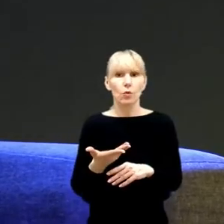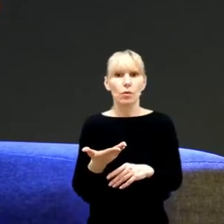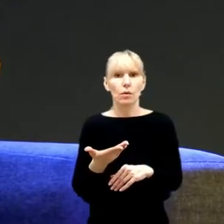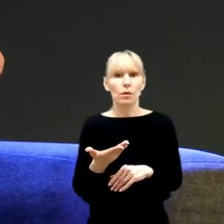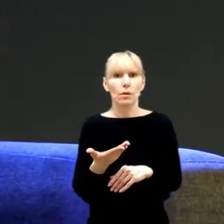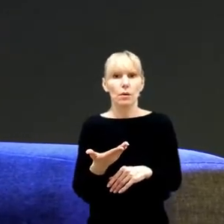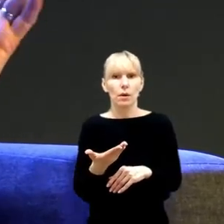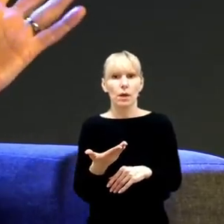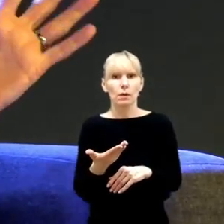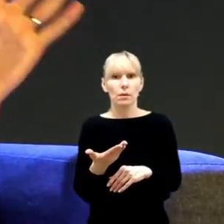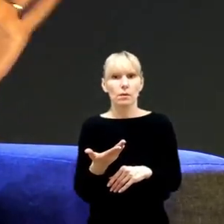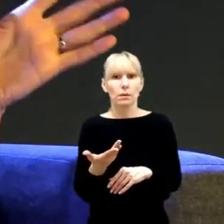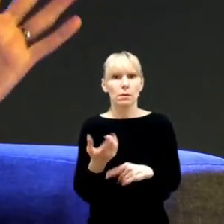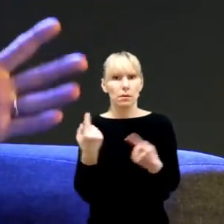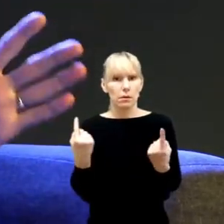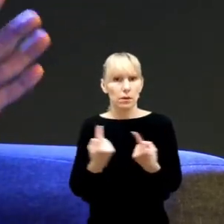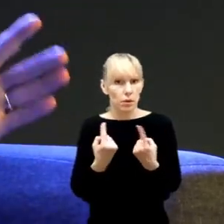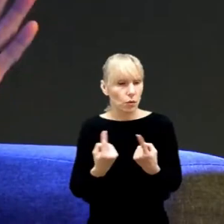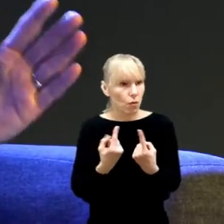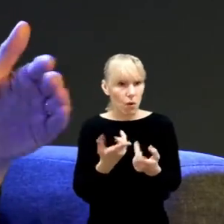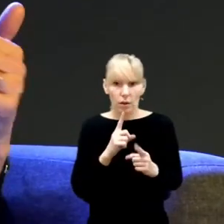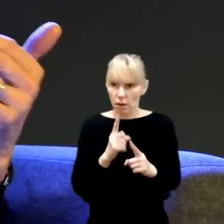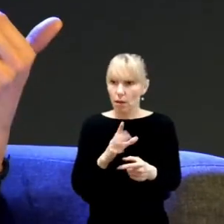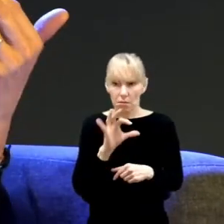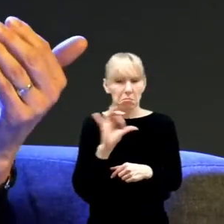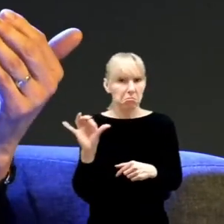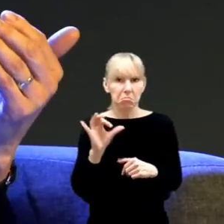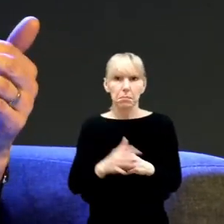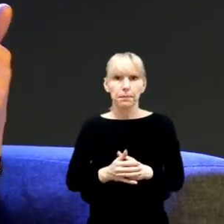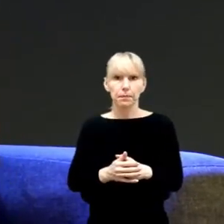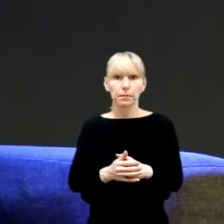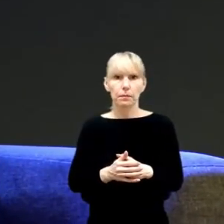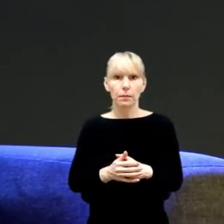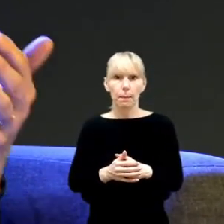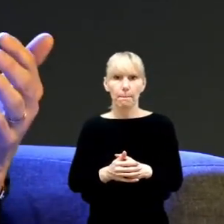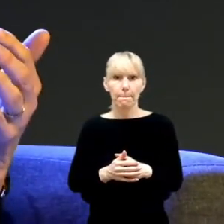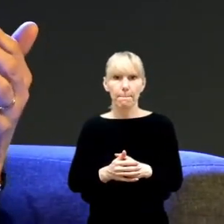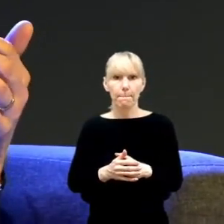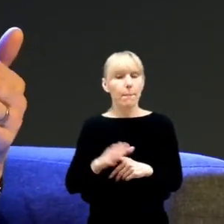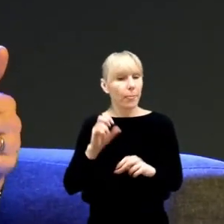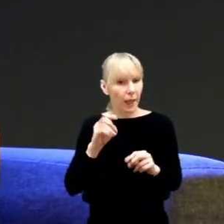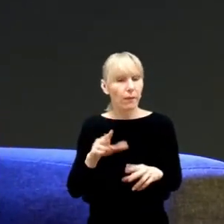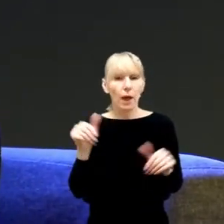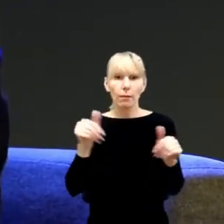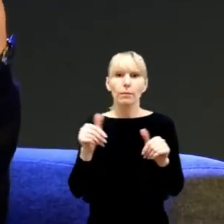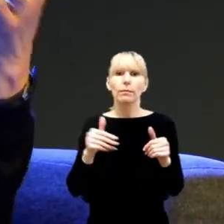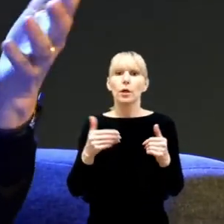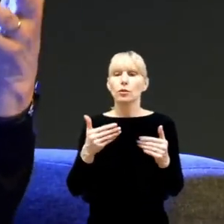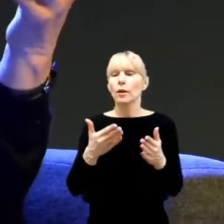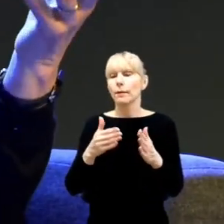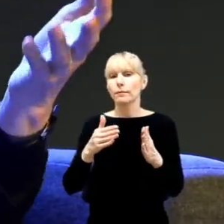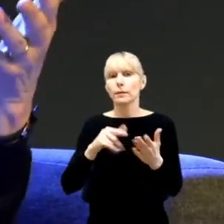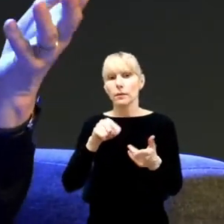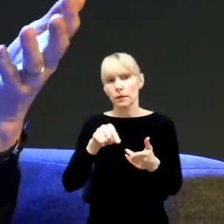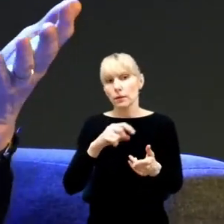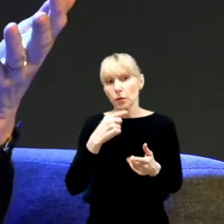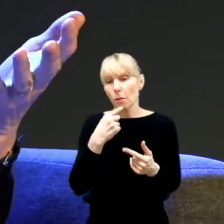Ja tylko może dodam, bo tak możemy sobie założyć taki scenariusz że wszyscy mieszkańcy wyprowadzą się,